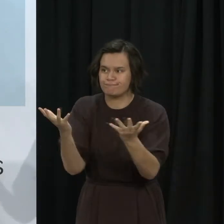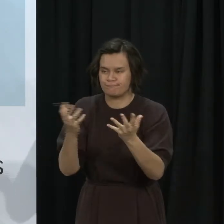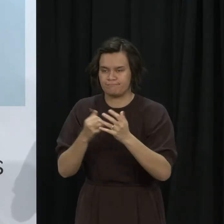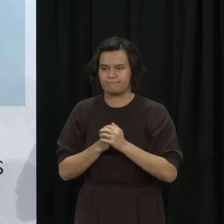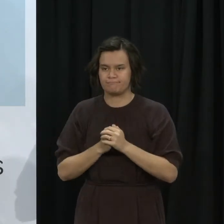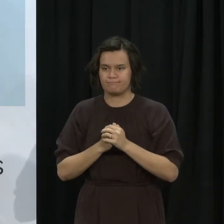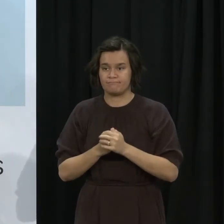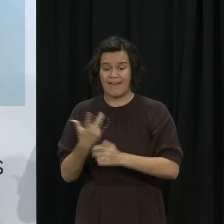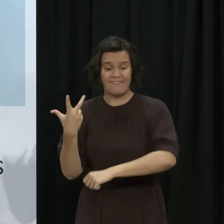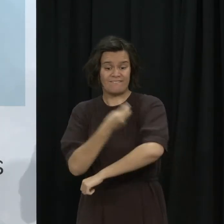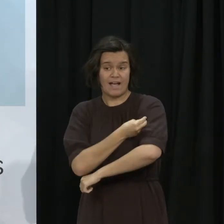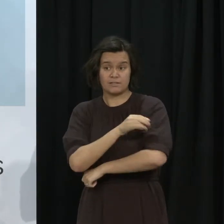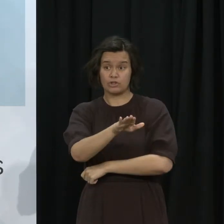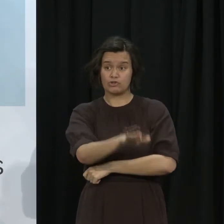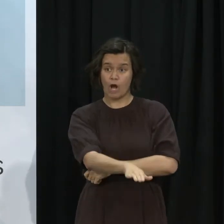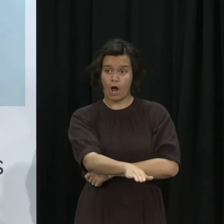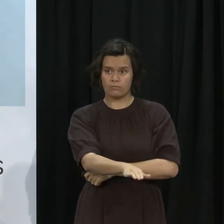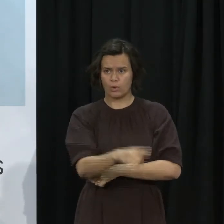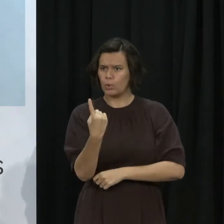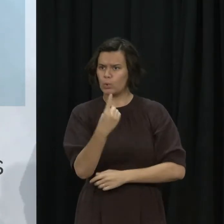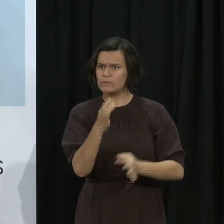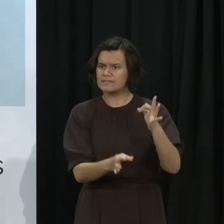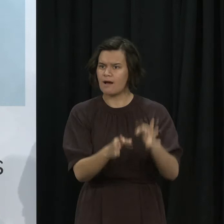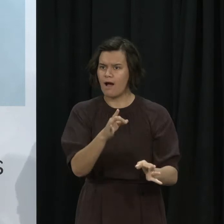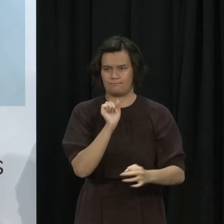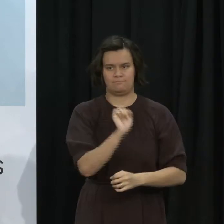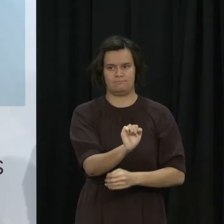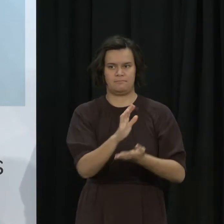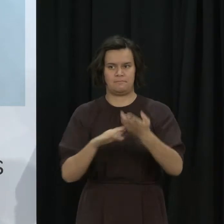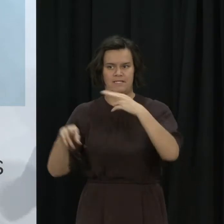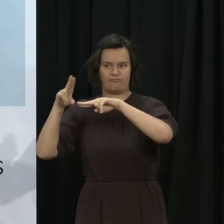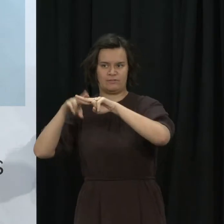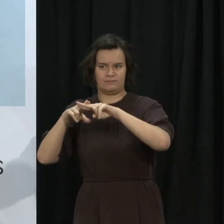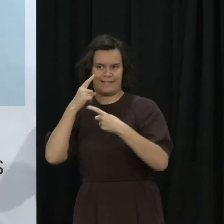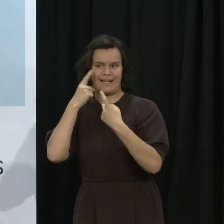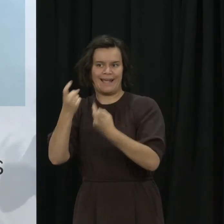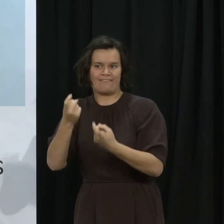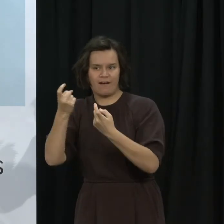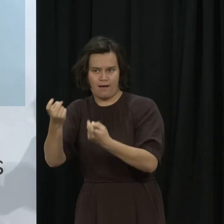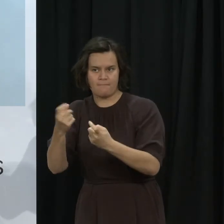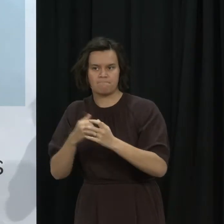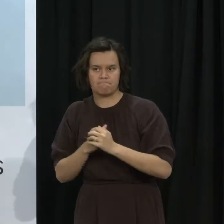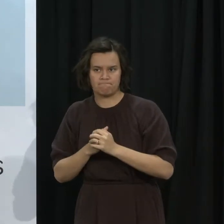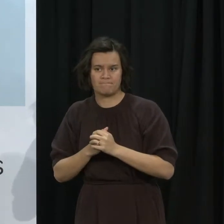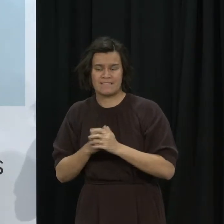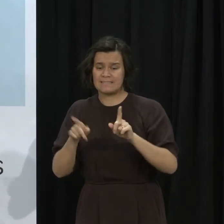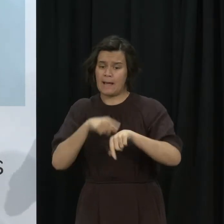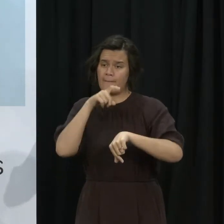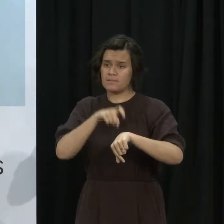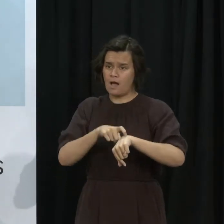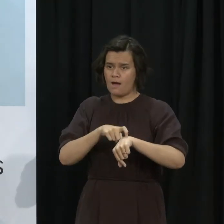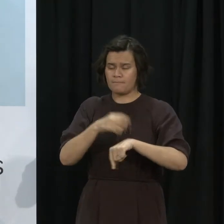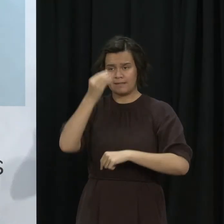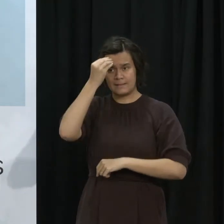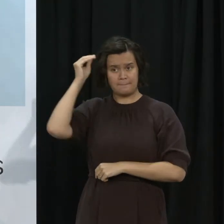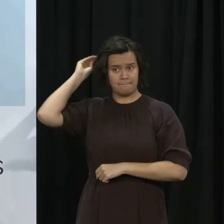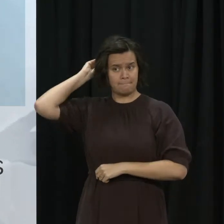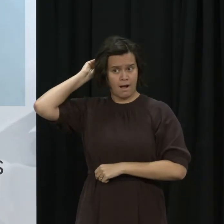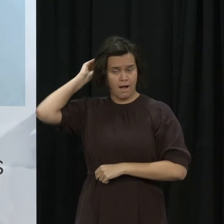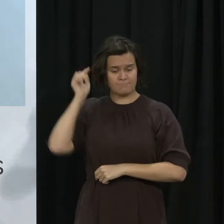te whakarato mea nui Ko nga korero ki nga matua me nga